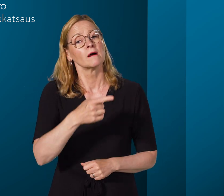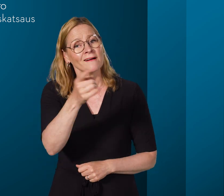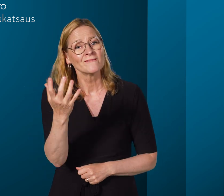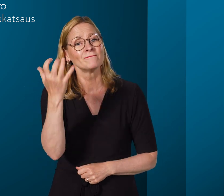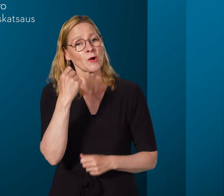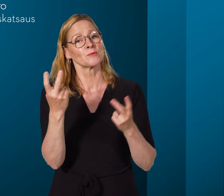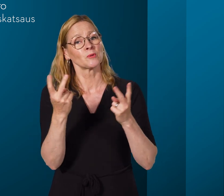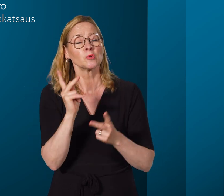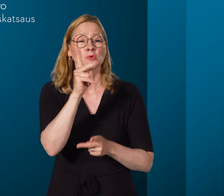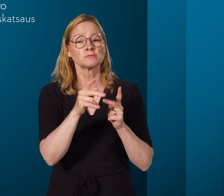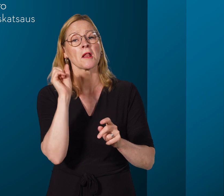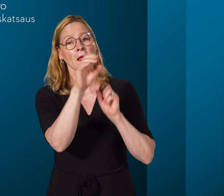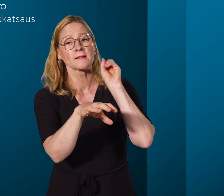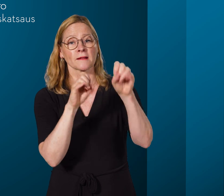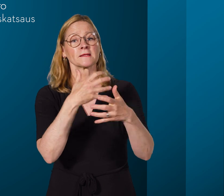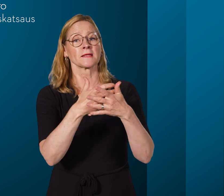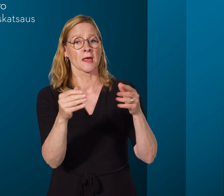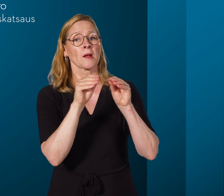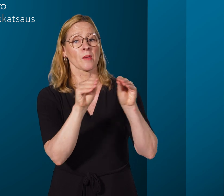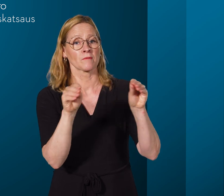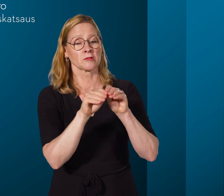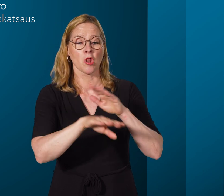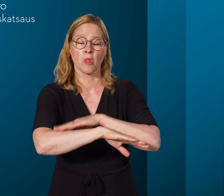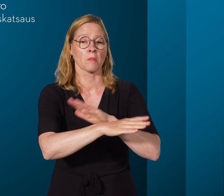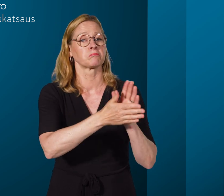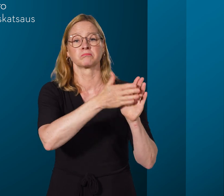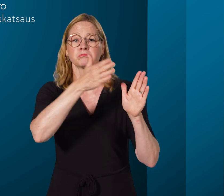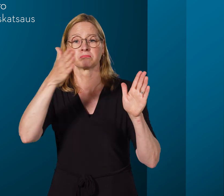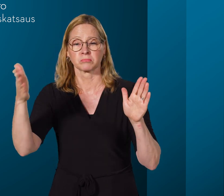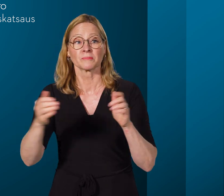Voitte kuitenkin lähettää kysymyksiä kielineuvontaan myös loman aikana, -